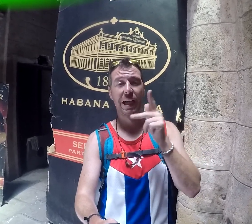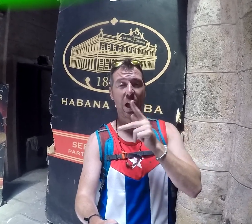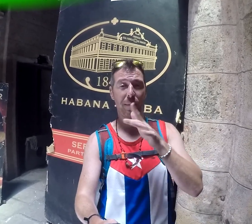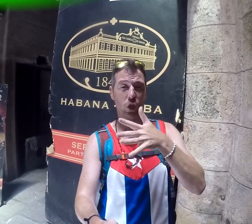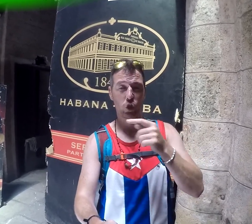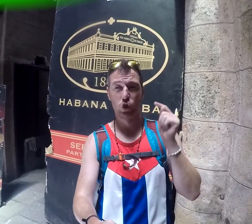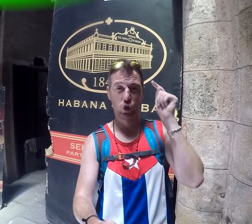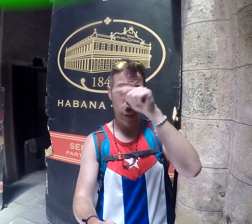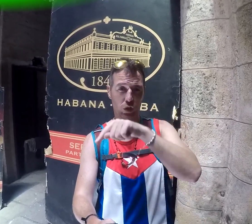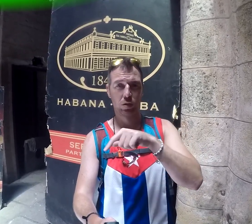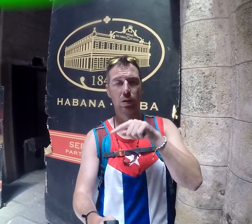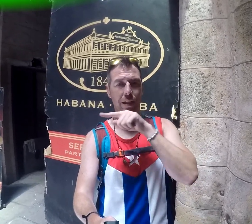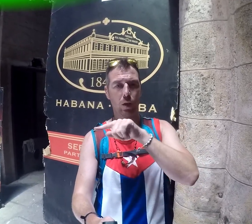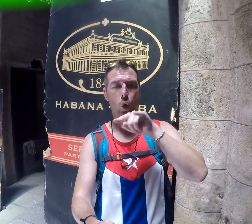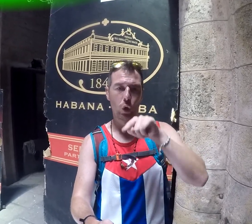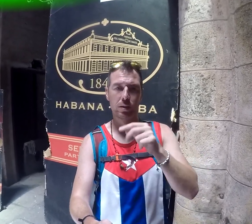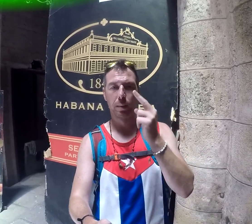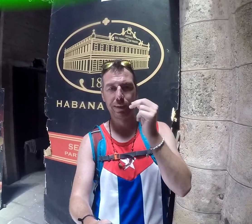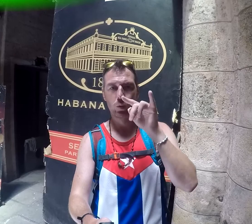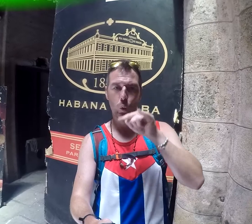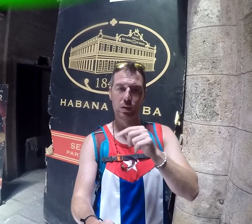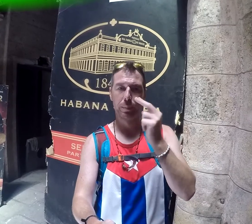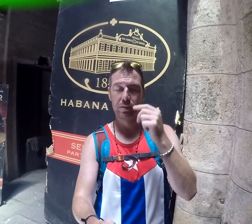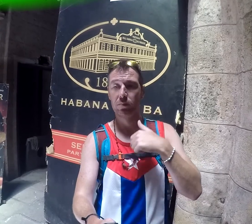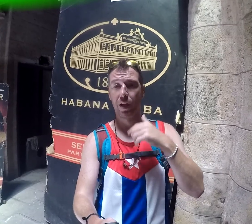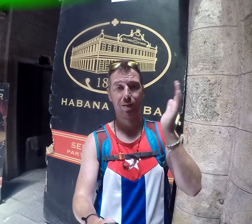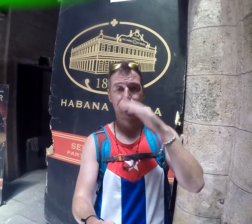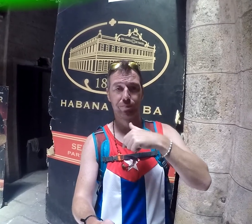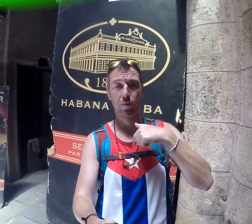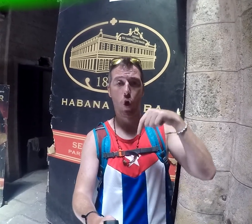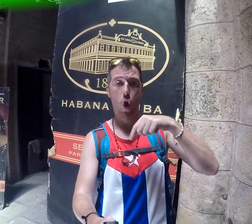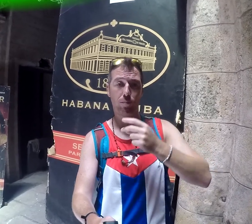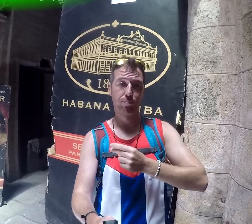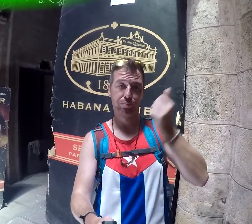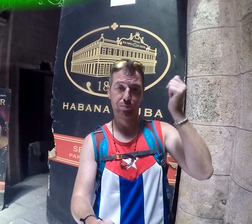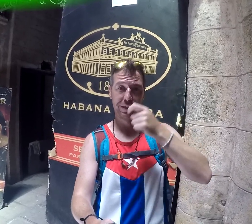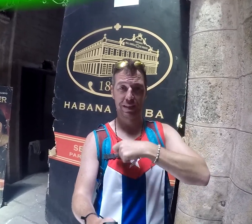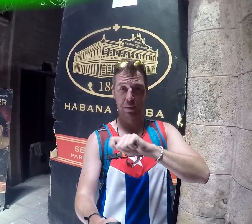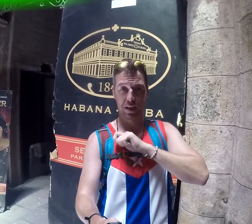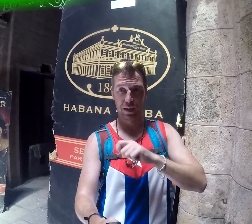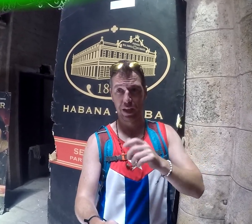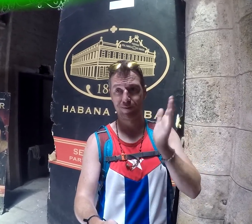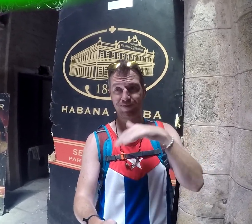... que está a unos 3 kilómetros, que abren de lunes a viernes, qué mala suerte porque hoy mismo nos vamos ya...